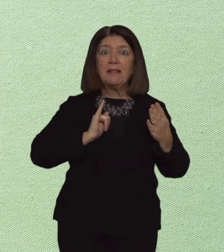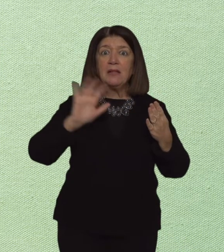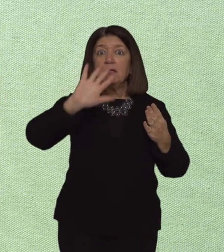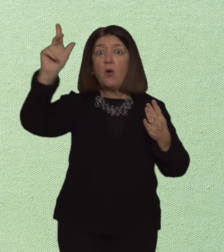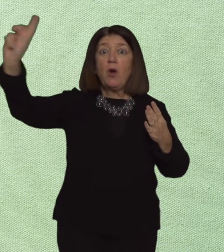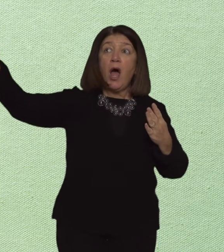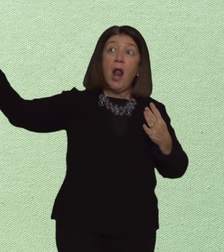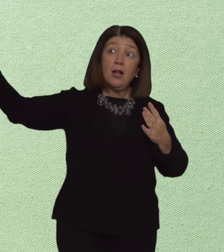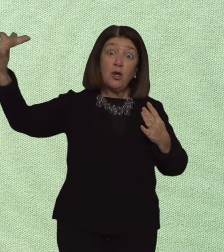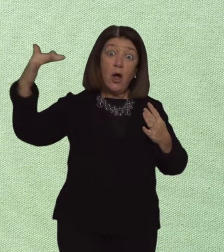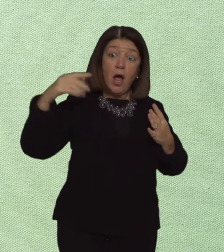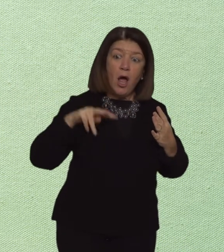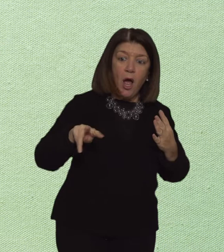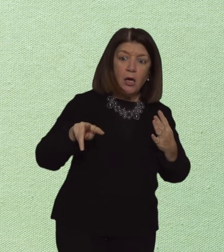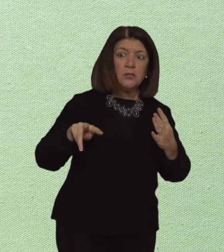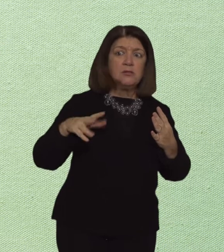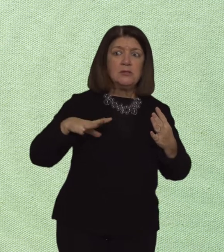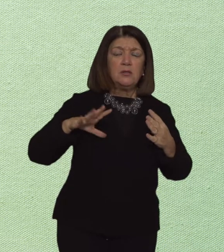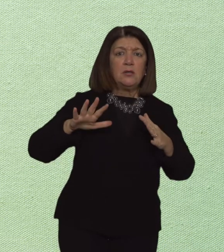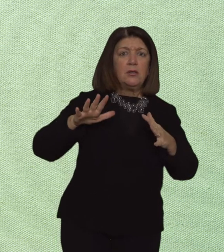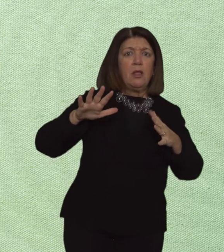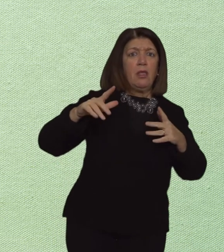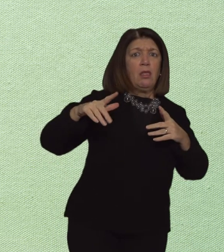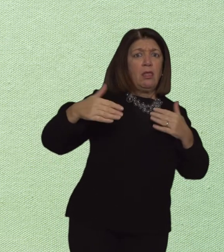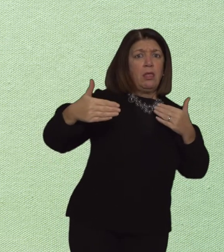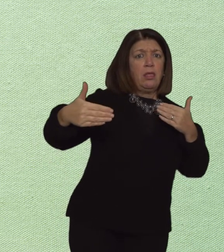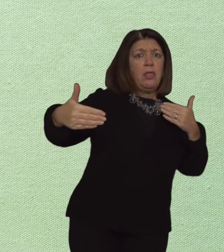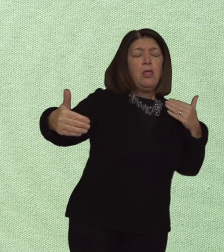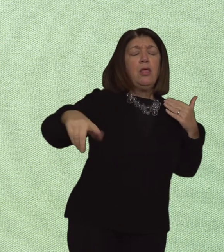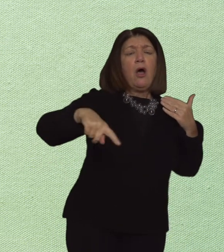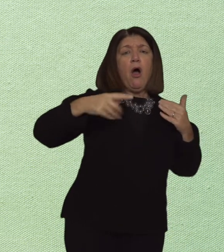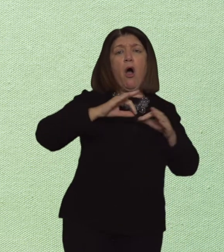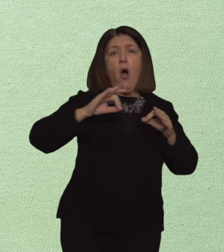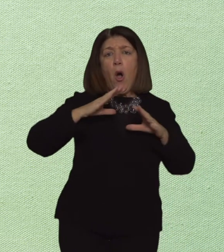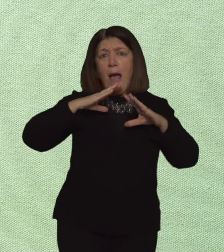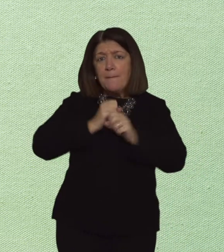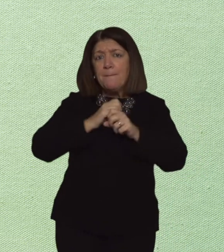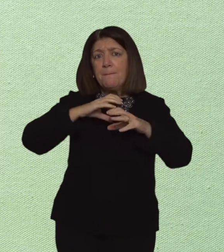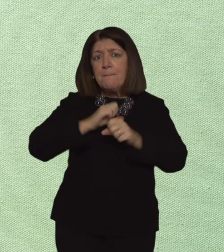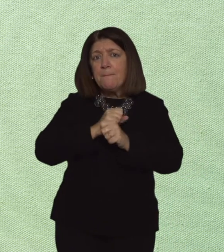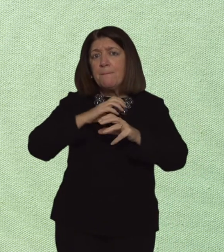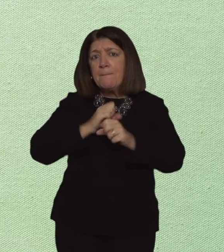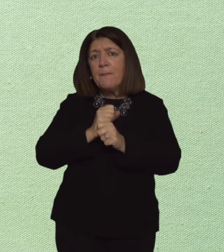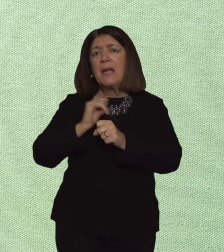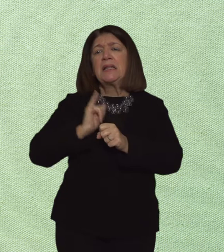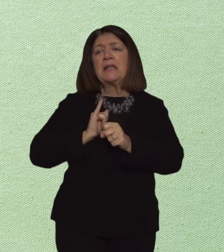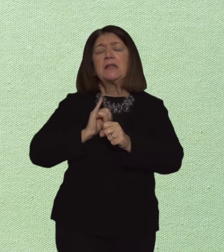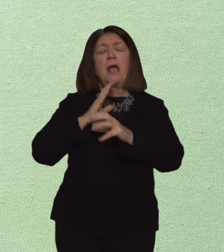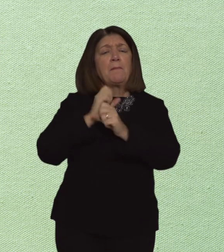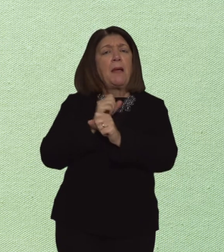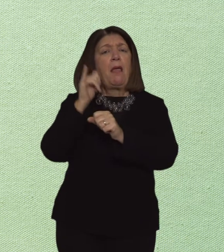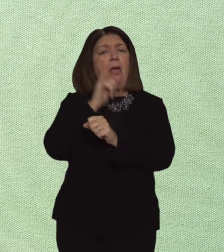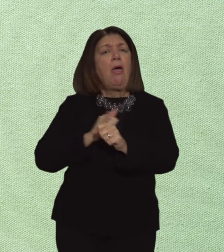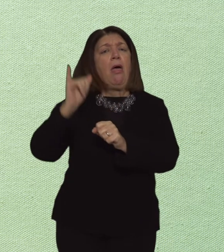nel sottosuolo e prima o poi e riemergono come un bubbone, come un vulcano impazzito. Ed è impossibile